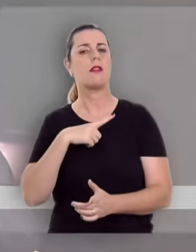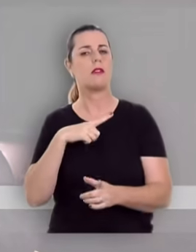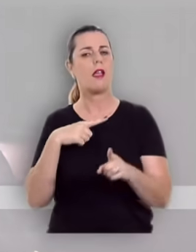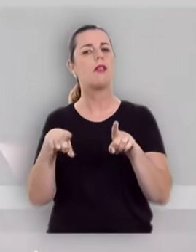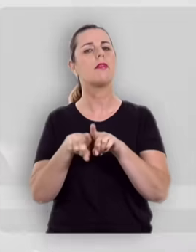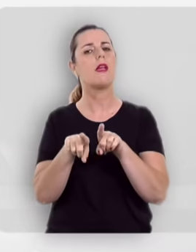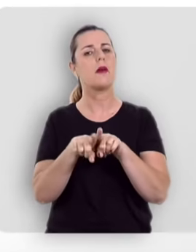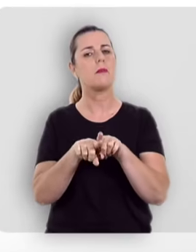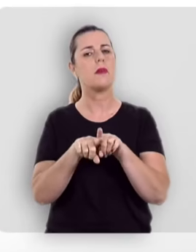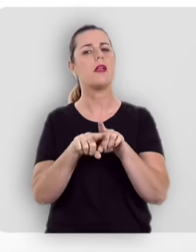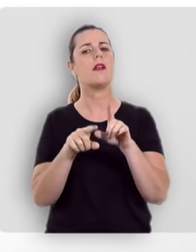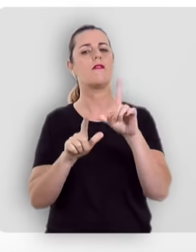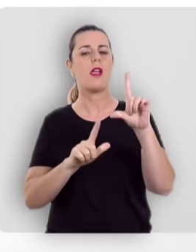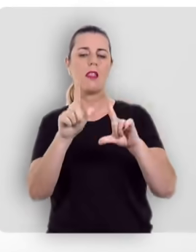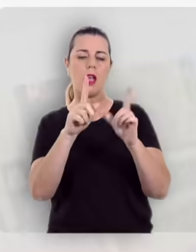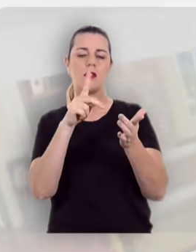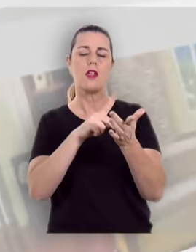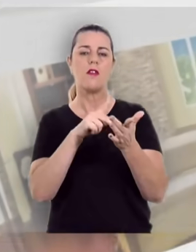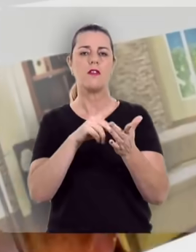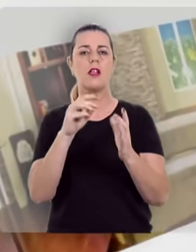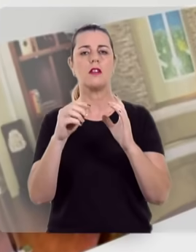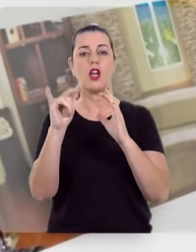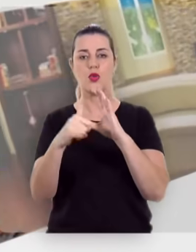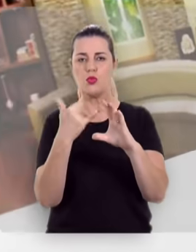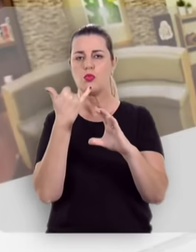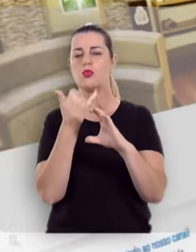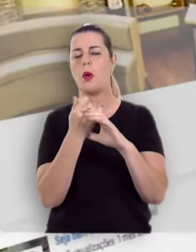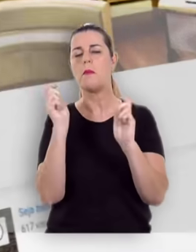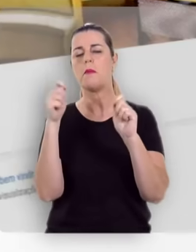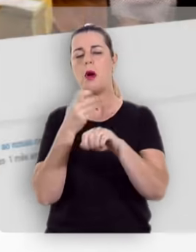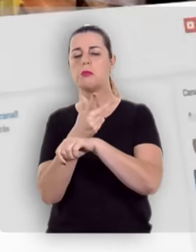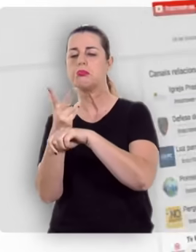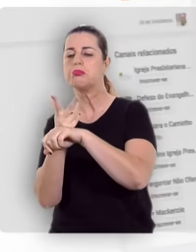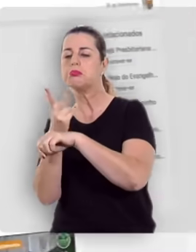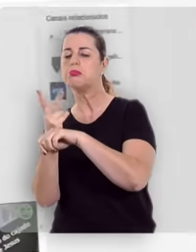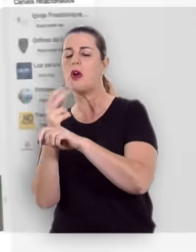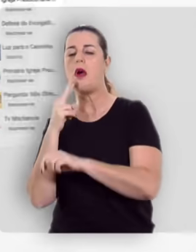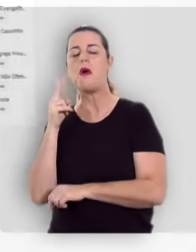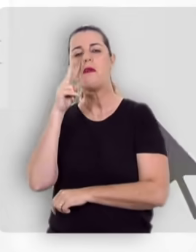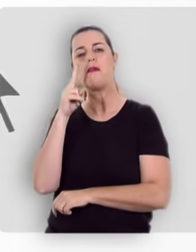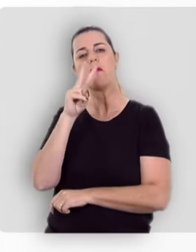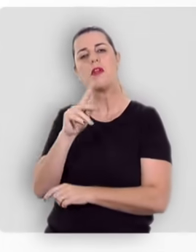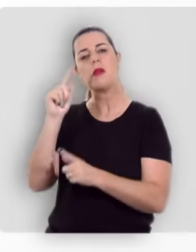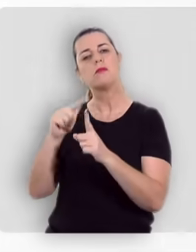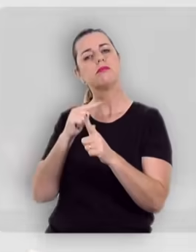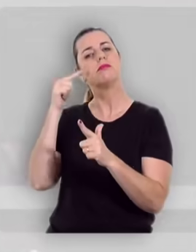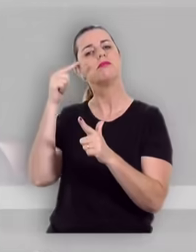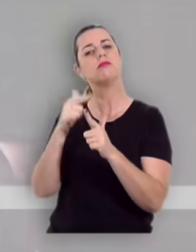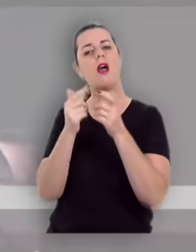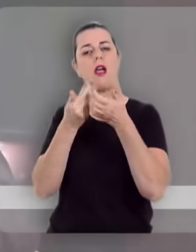do verdade vida youtube.com/programa Verdade e Vida onde você pode ali assistir assistir